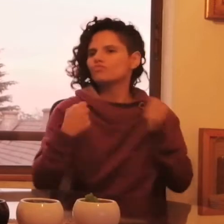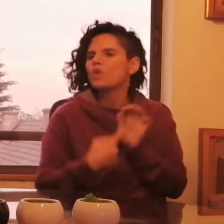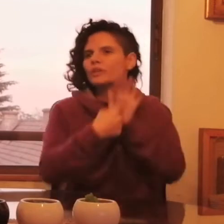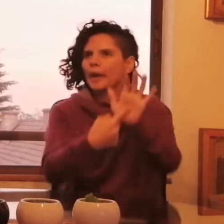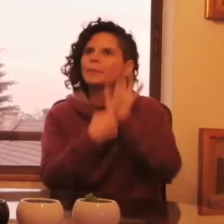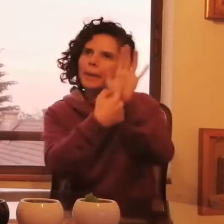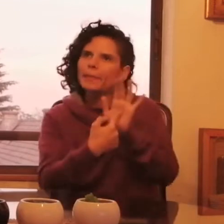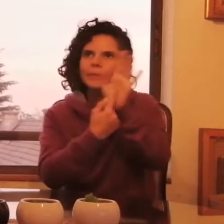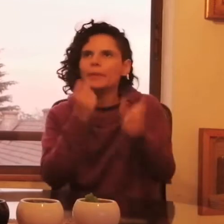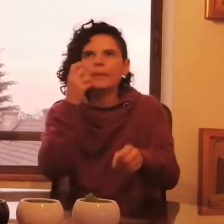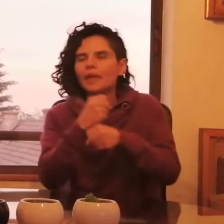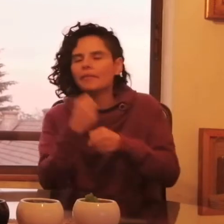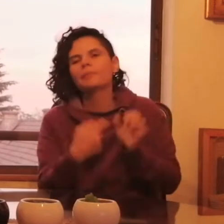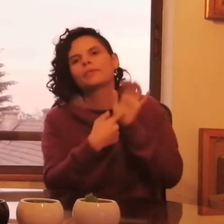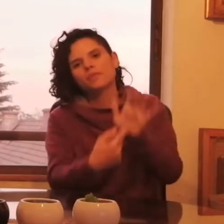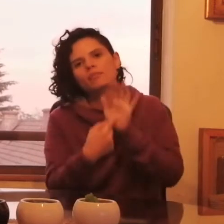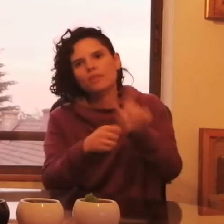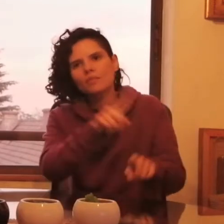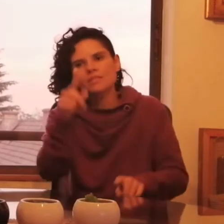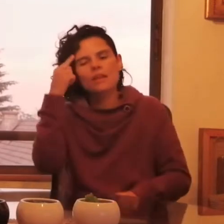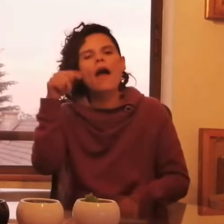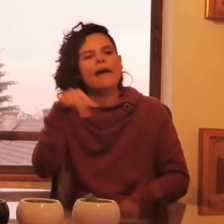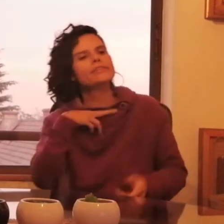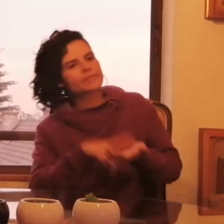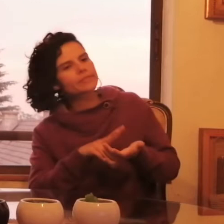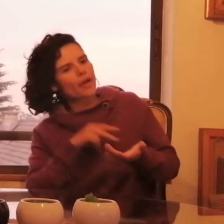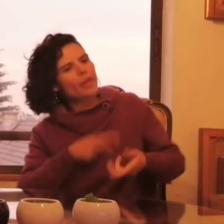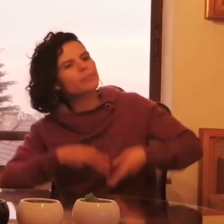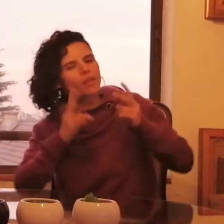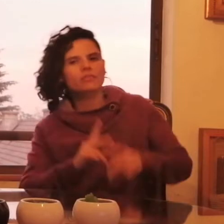hacerlo para que la gente te considere - claro - te metiste a estudiar sonido